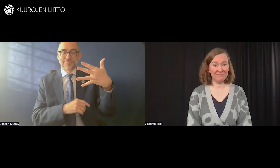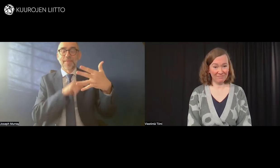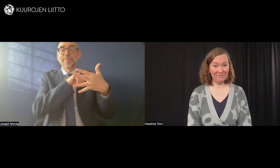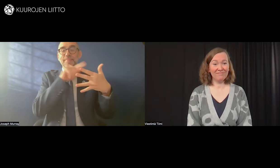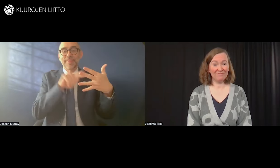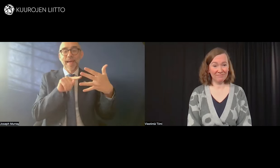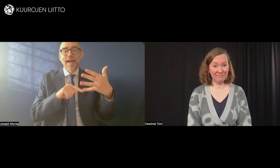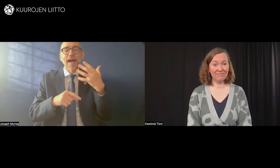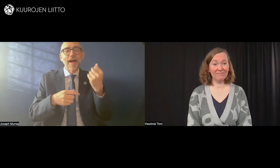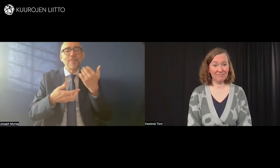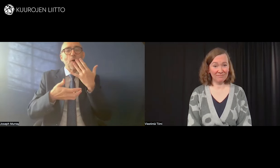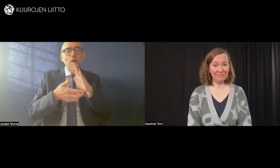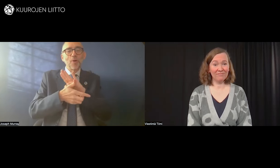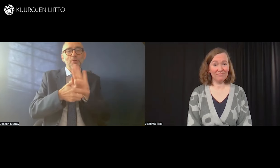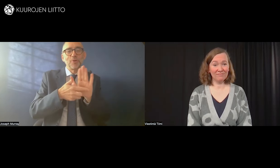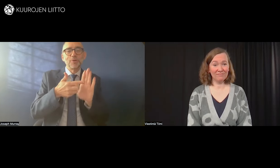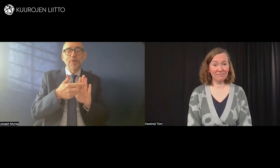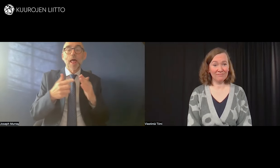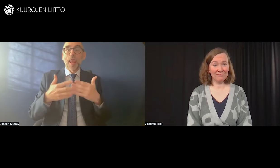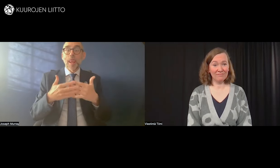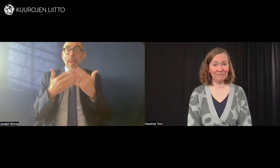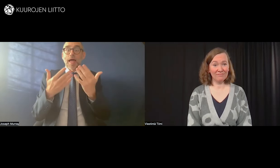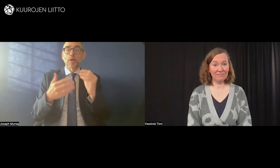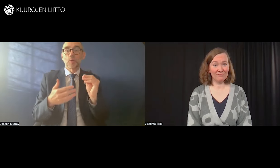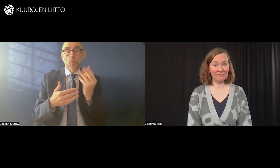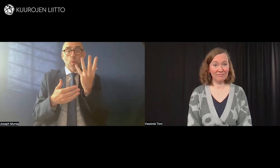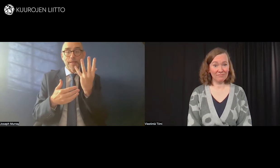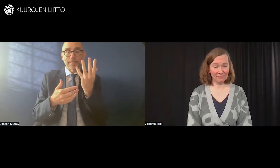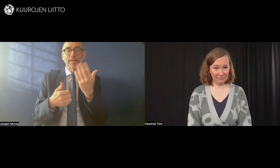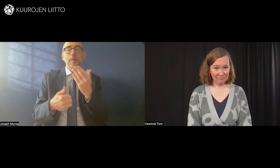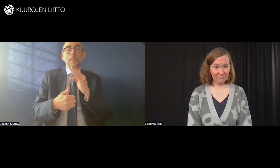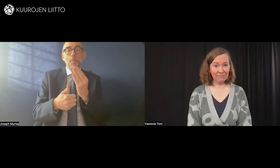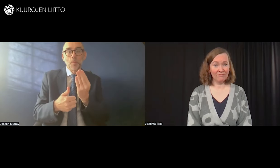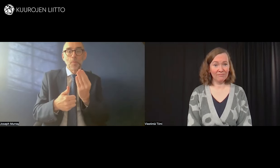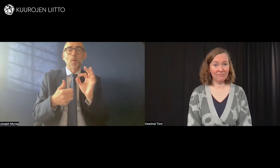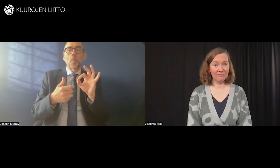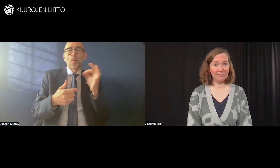Lipussa on värejä, jotka kuvaavat tiettyjä asioita. Vaaleanturkoosi, sininen ja keltainen.